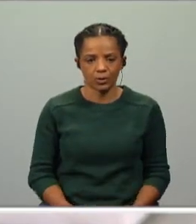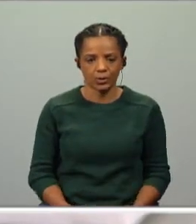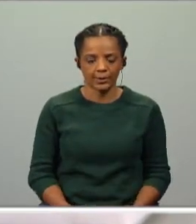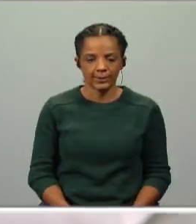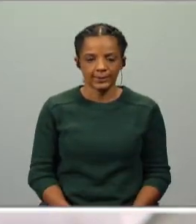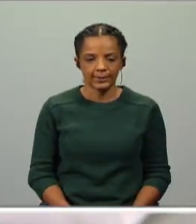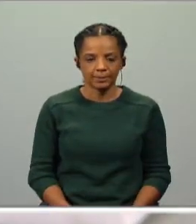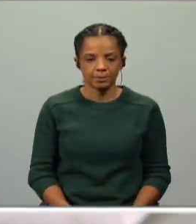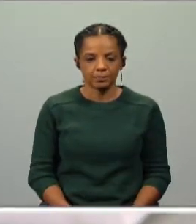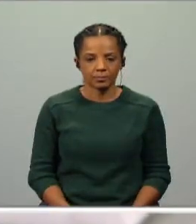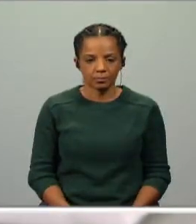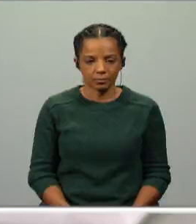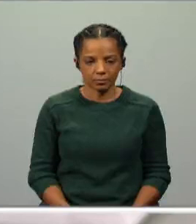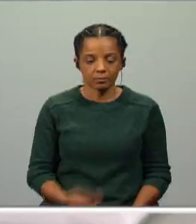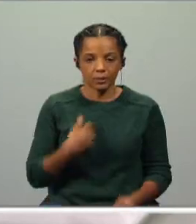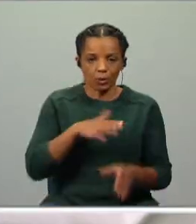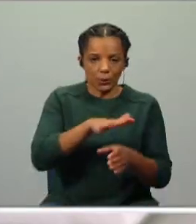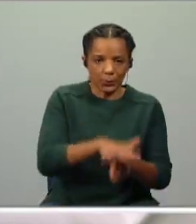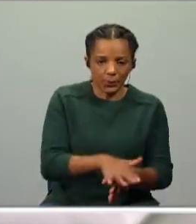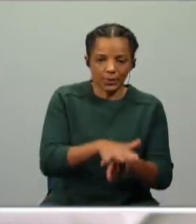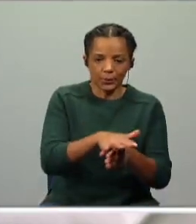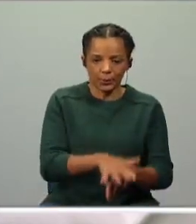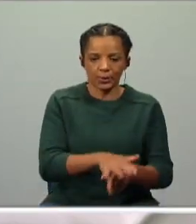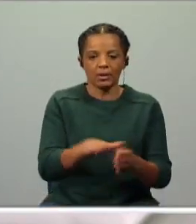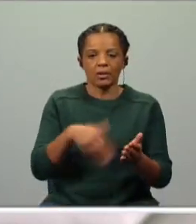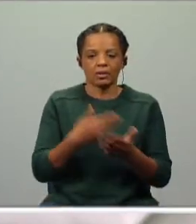Portanto vou pondo assim a mão para isto ir colando melhor